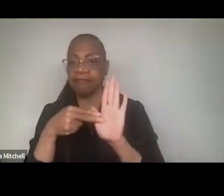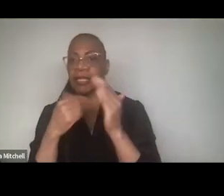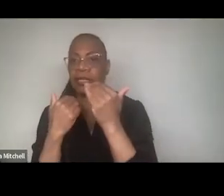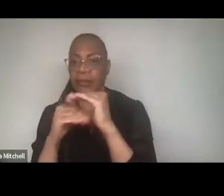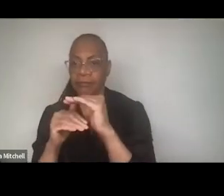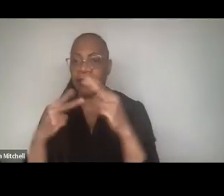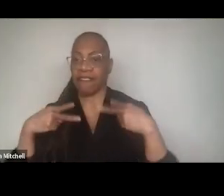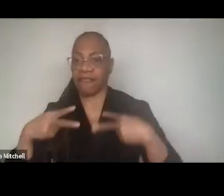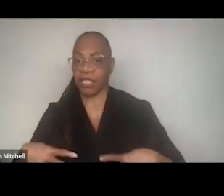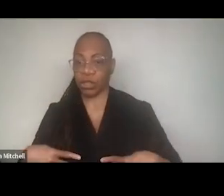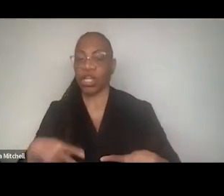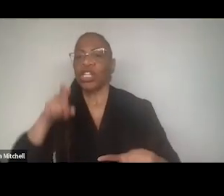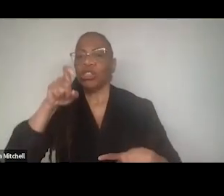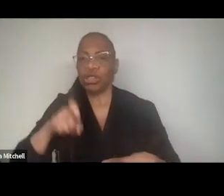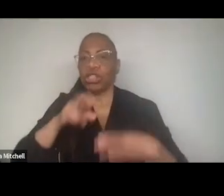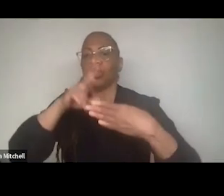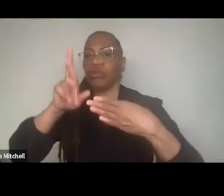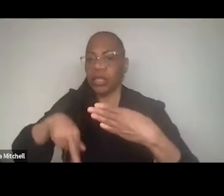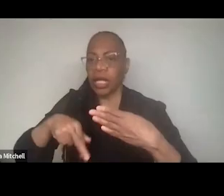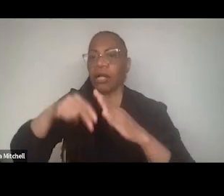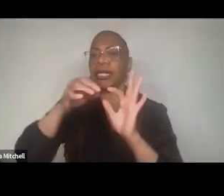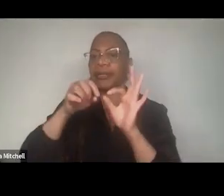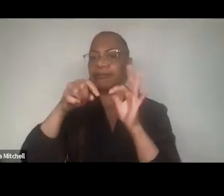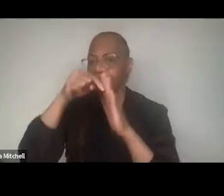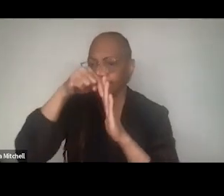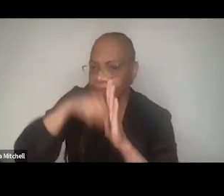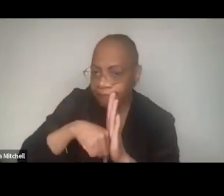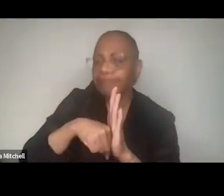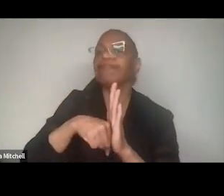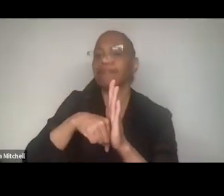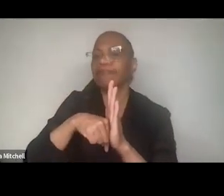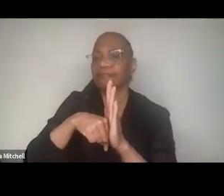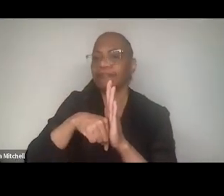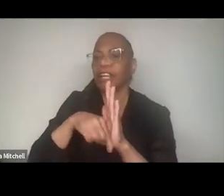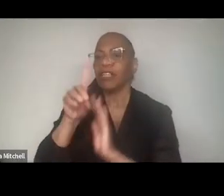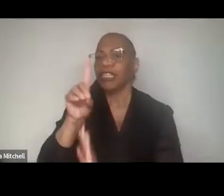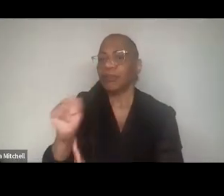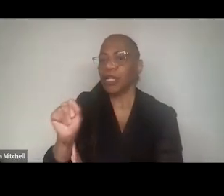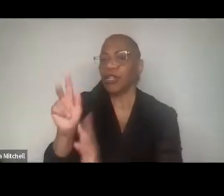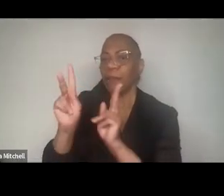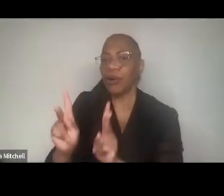deberían resultar en tales impedimentos significativos para el individuo, lo cual discutiremos en un momento,